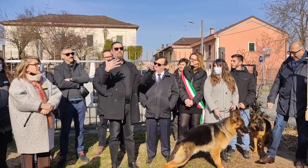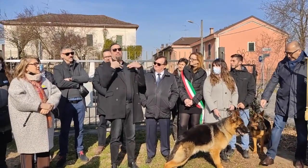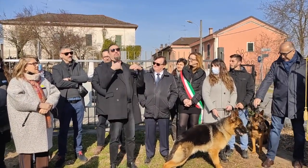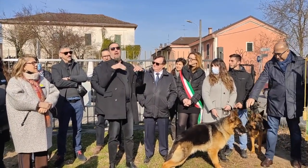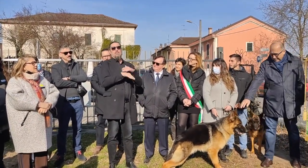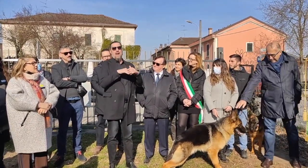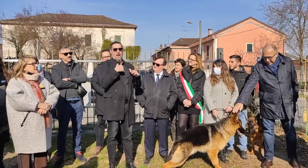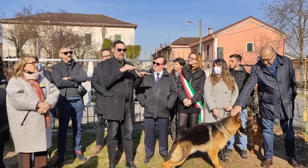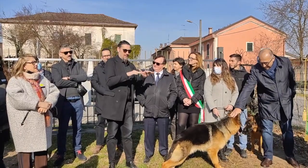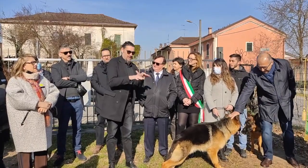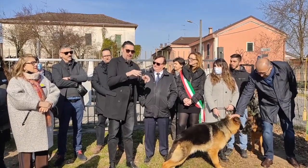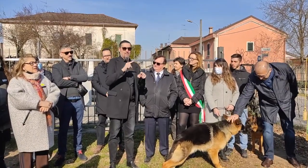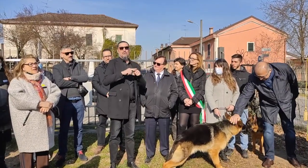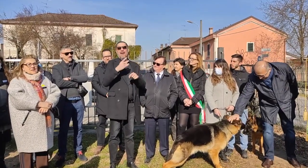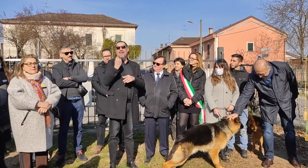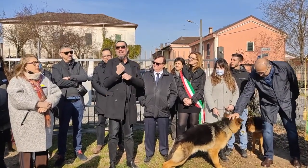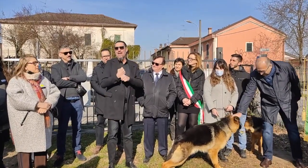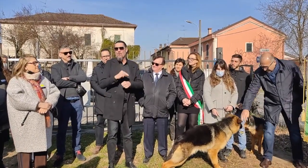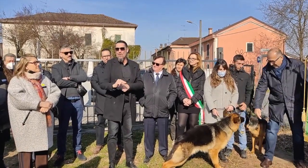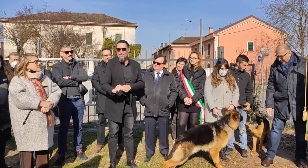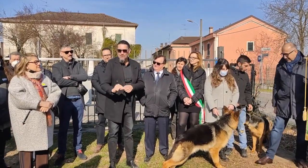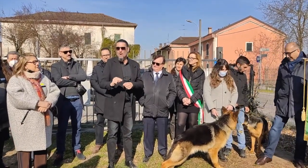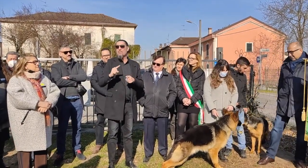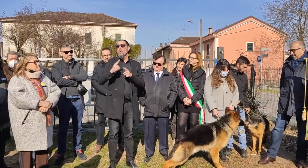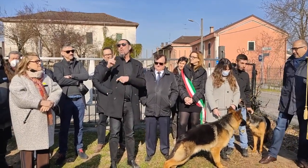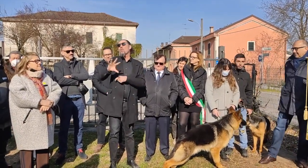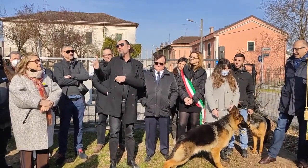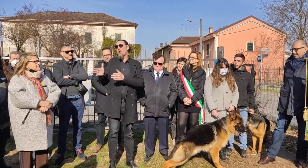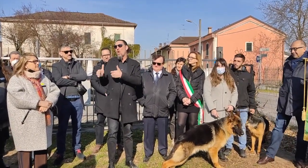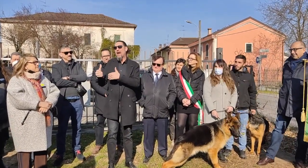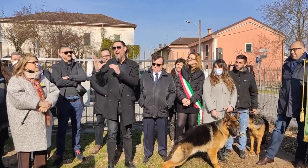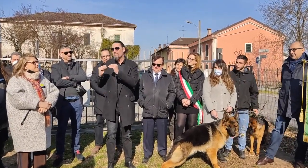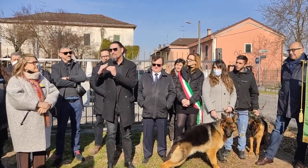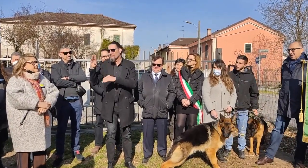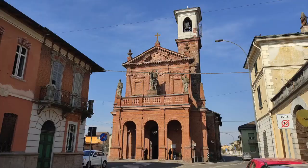l’emergenza dei profughi (ucraini), il lavoro della Sezione ENS e la ristrutturazione di un altro locale.